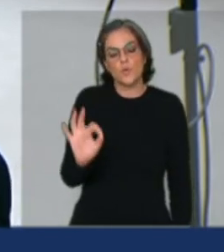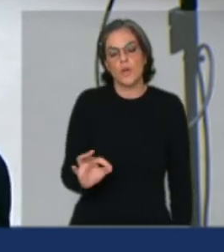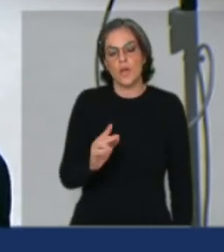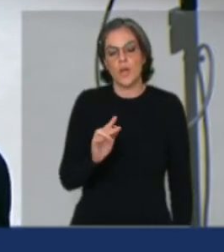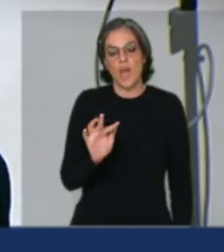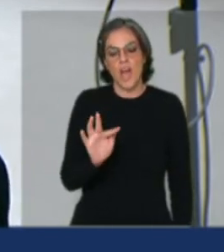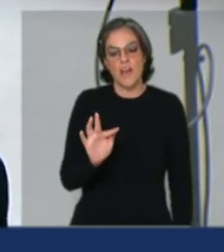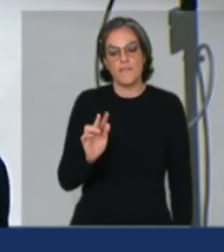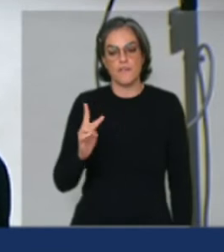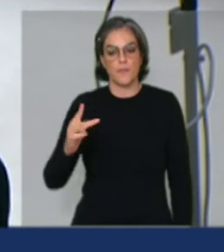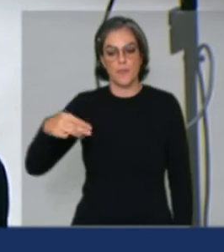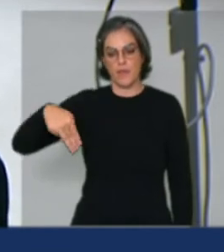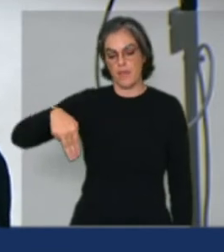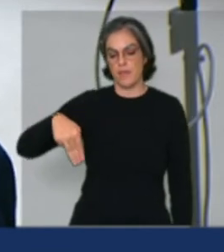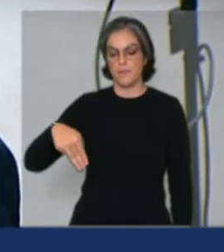POR CENTO DO IFPM, NÃO TENHA